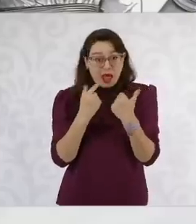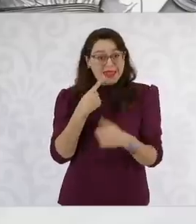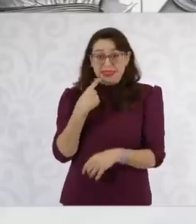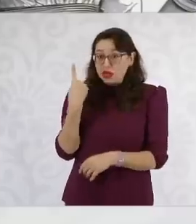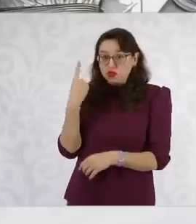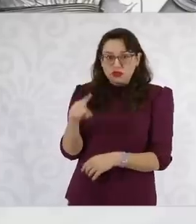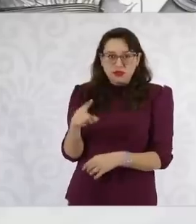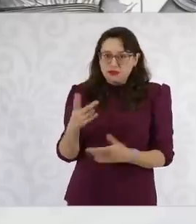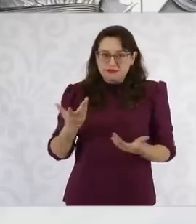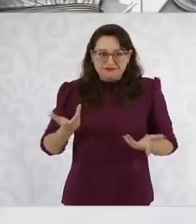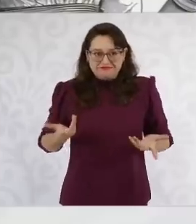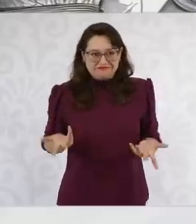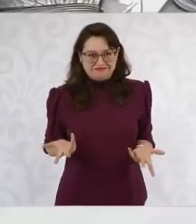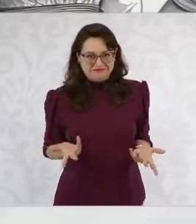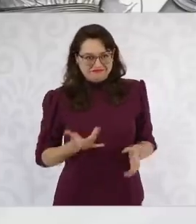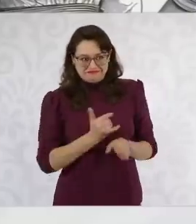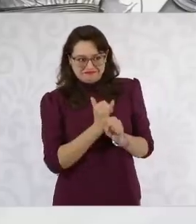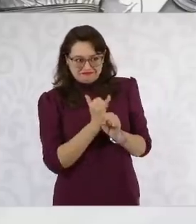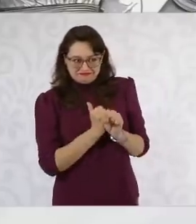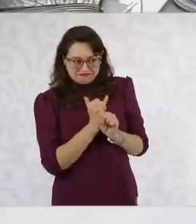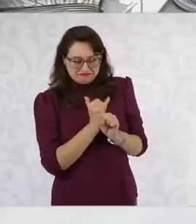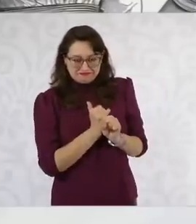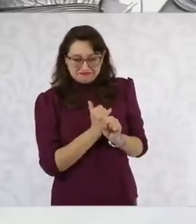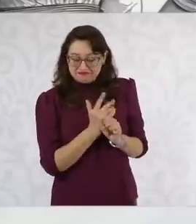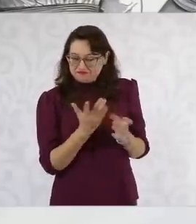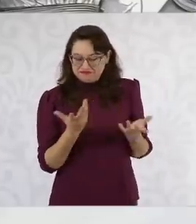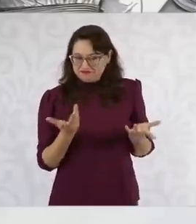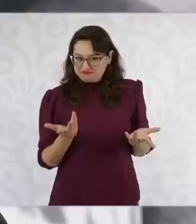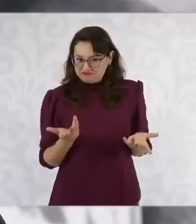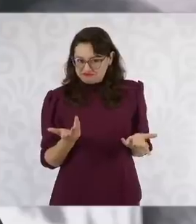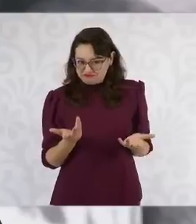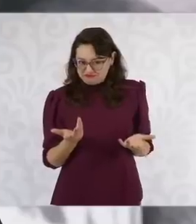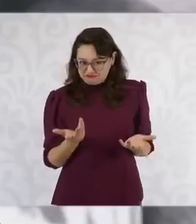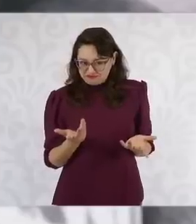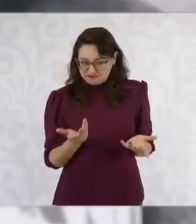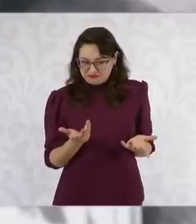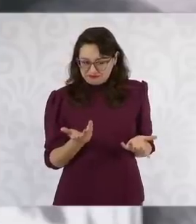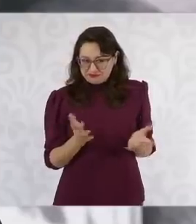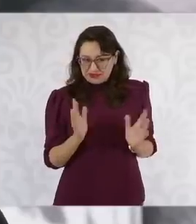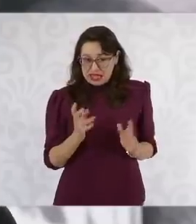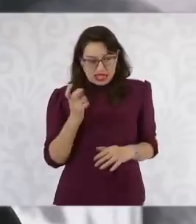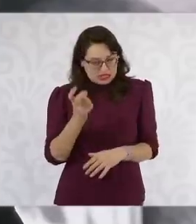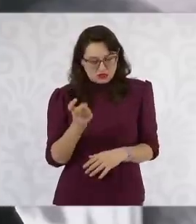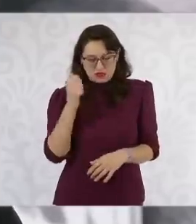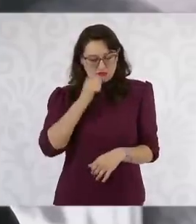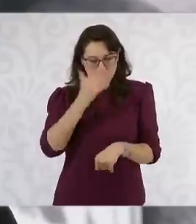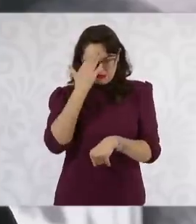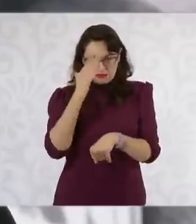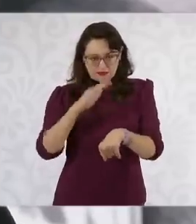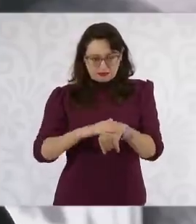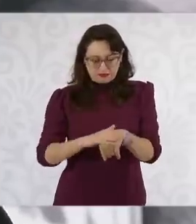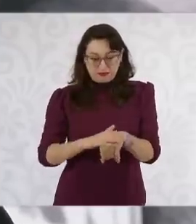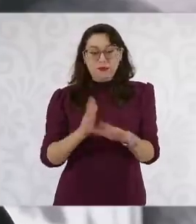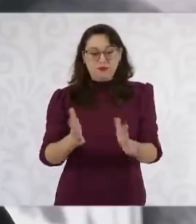que usted está señalando no perdamos de vista algo que es muy importante hace ya Algunos años